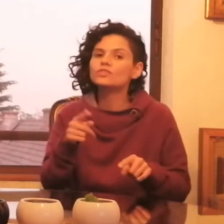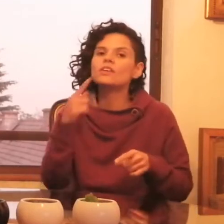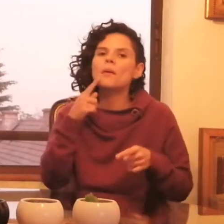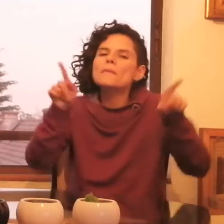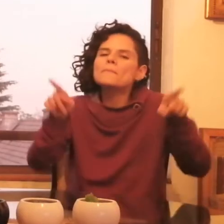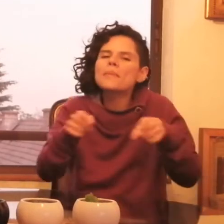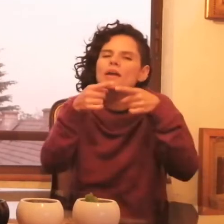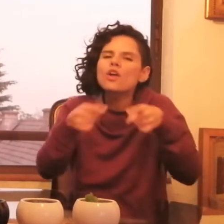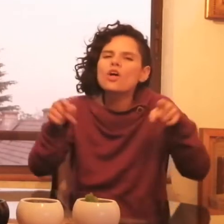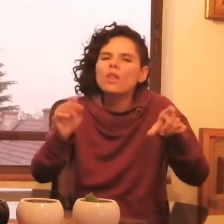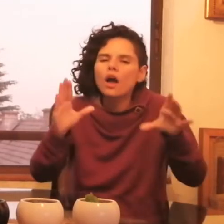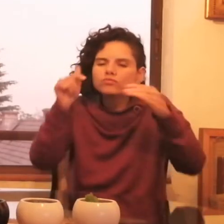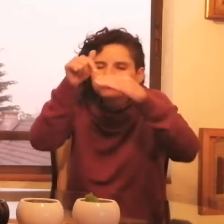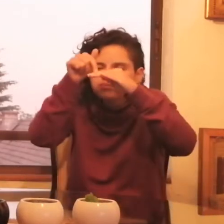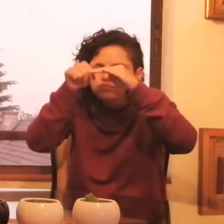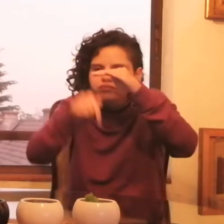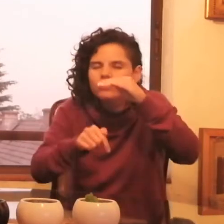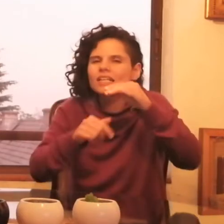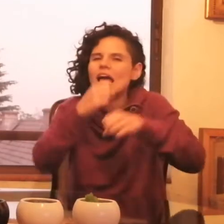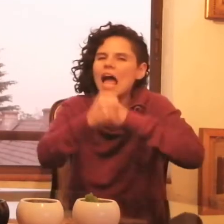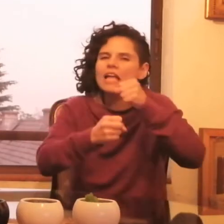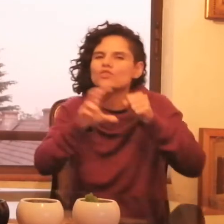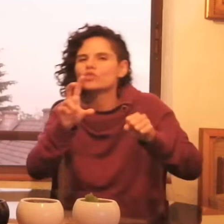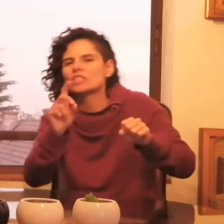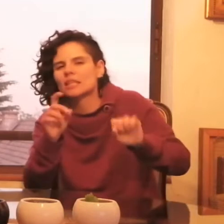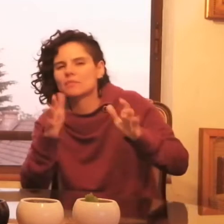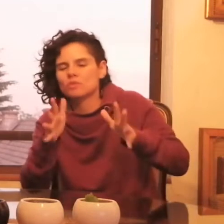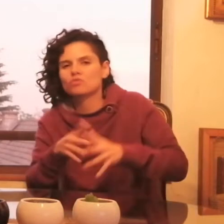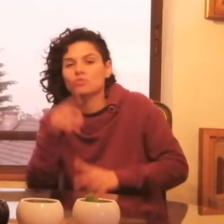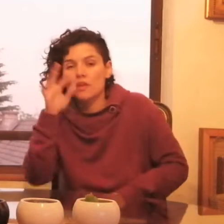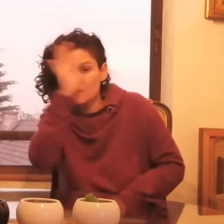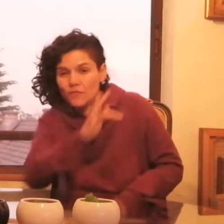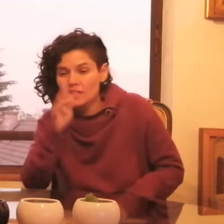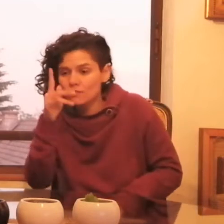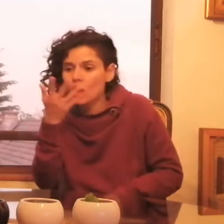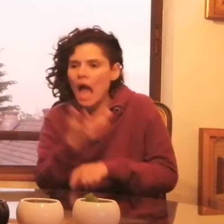hizo en los años 80 y que de hecho en el facebook está en un capítulo que